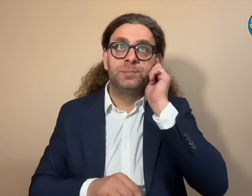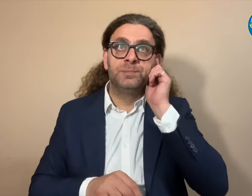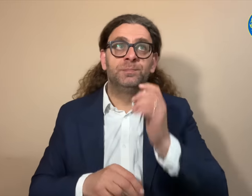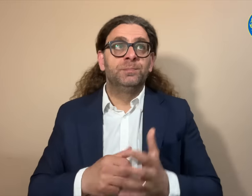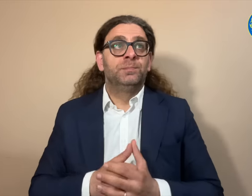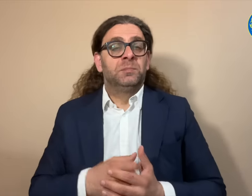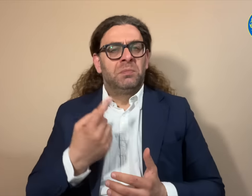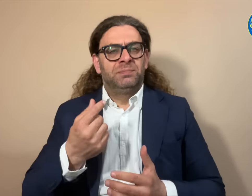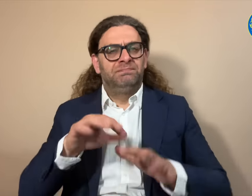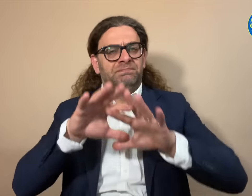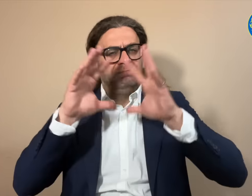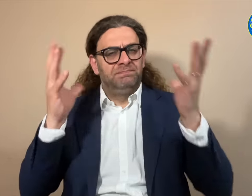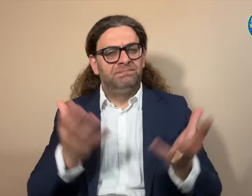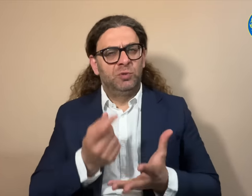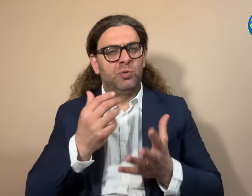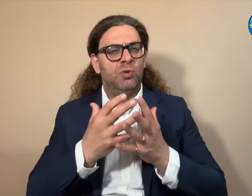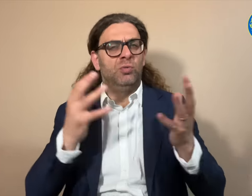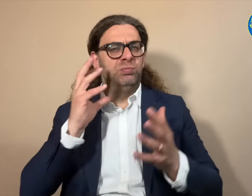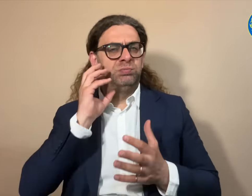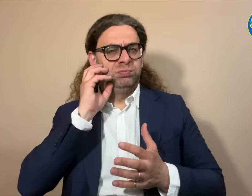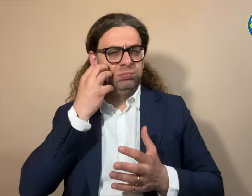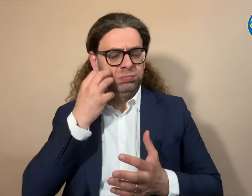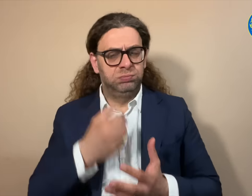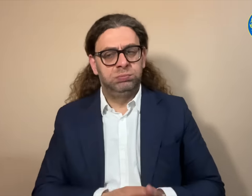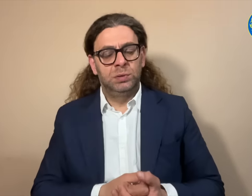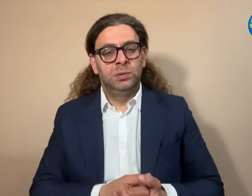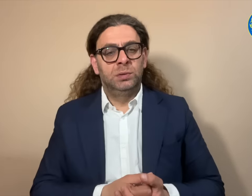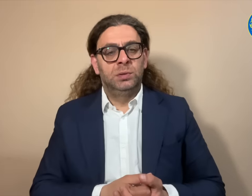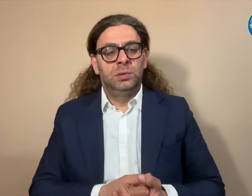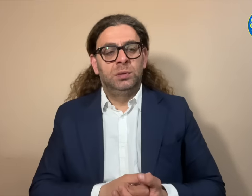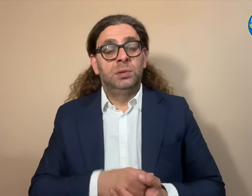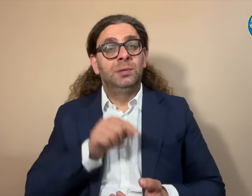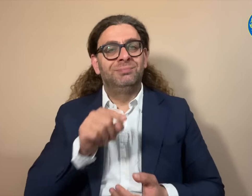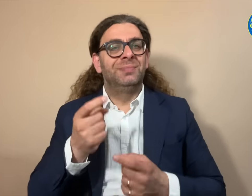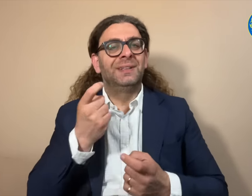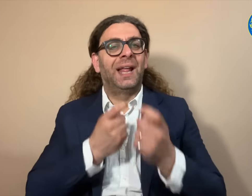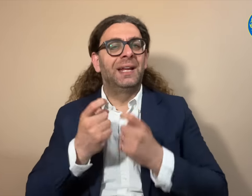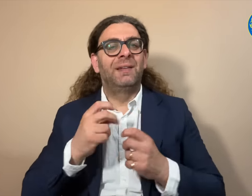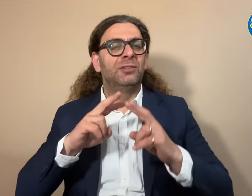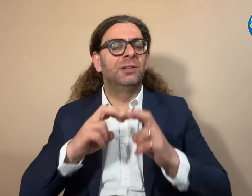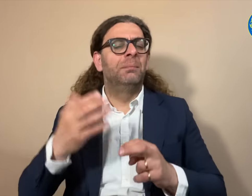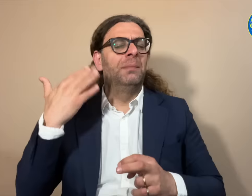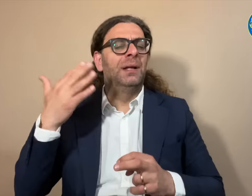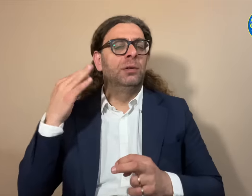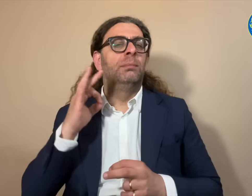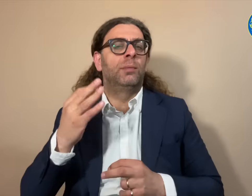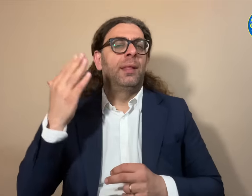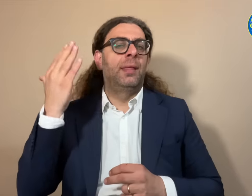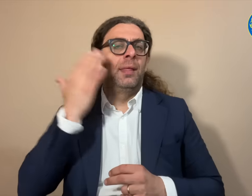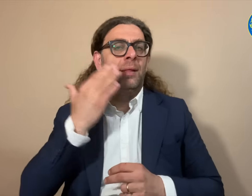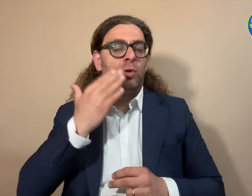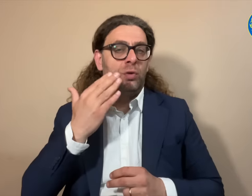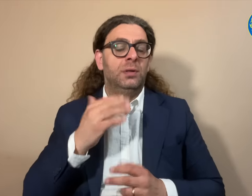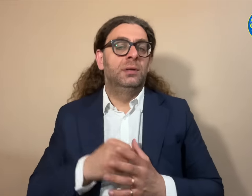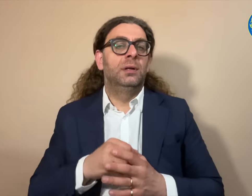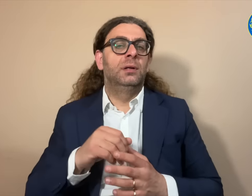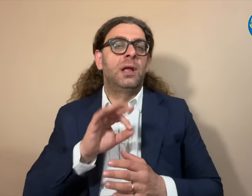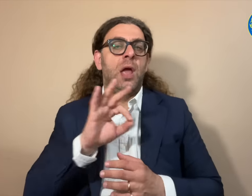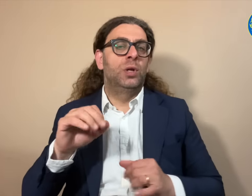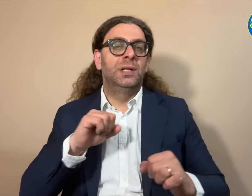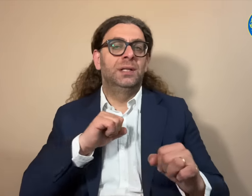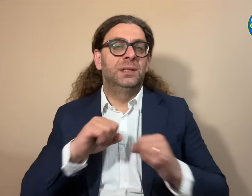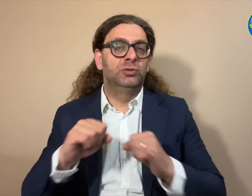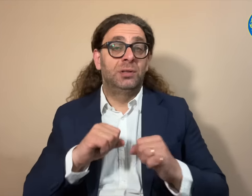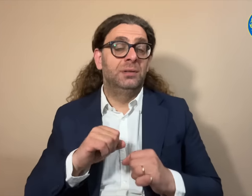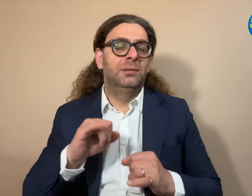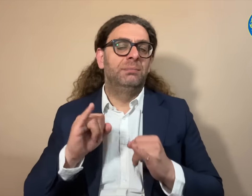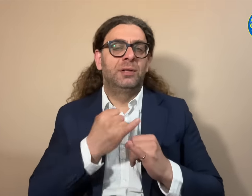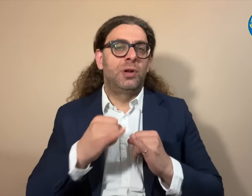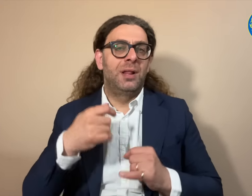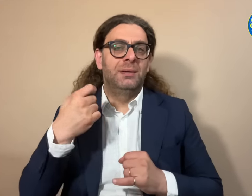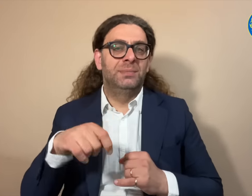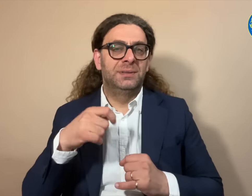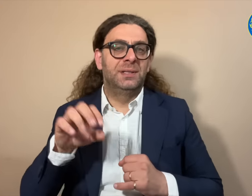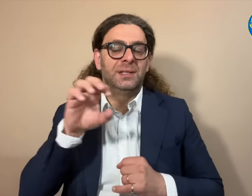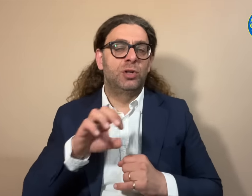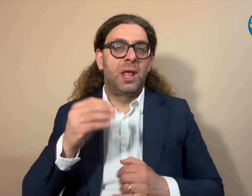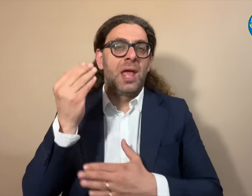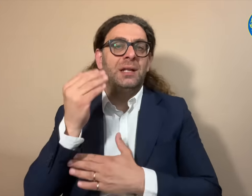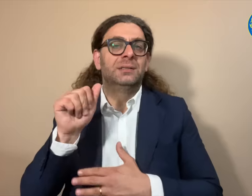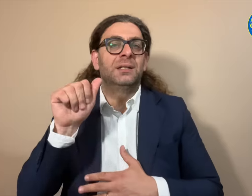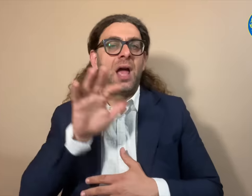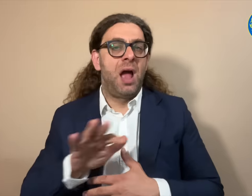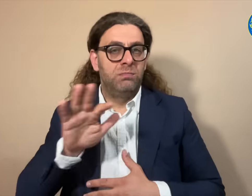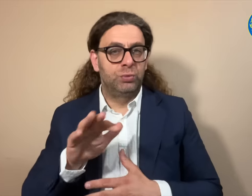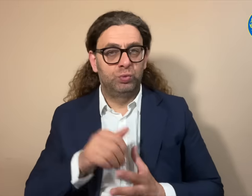Una somma abnorme. La cifra è derivante da accertamenti errati da parte di alcuni dirigenti, in particolare il Presidente del Consiglio Regionale ENS Abruzzo,